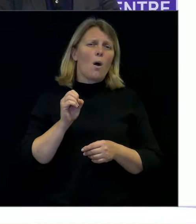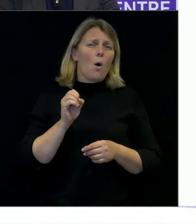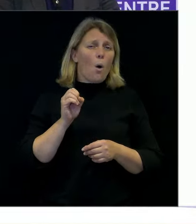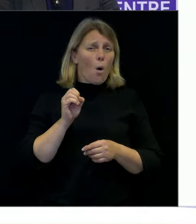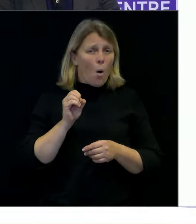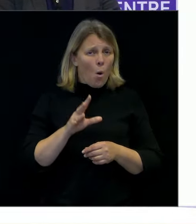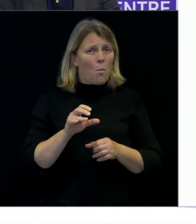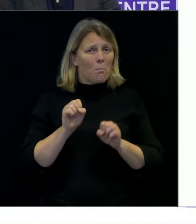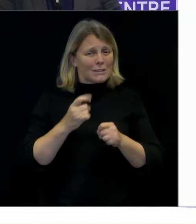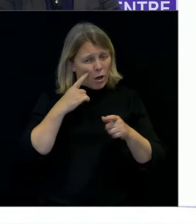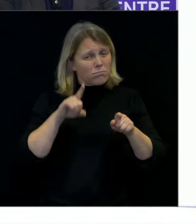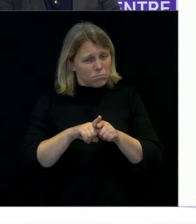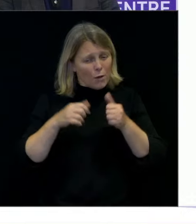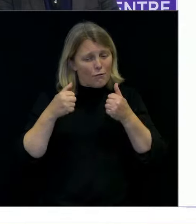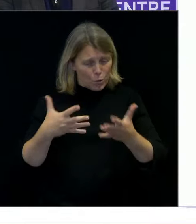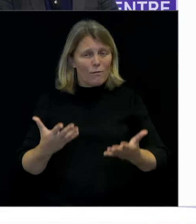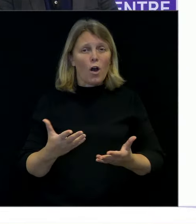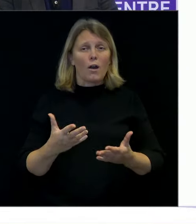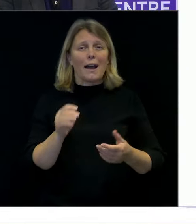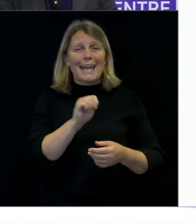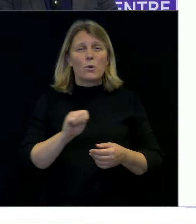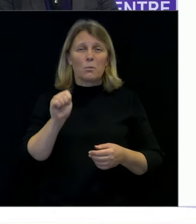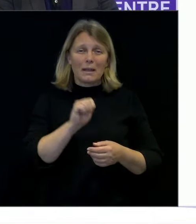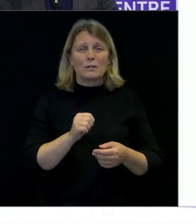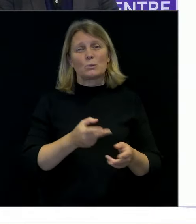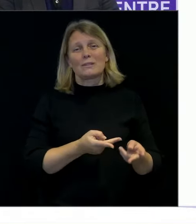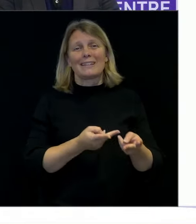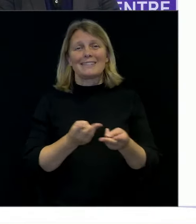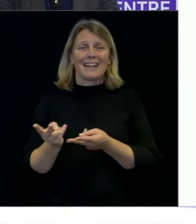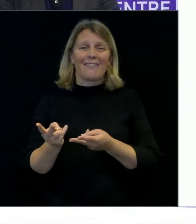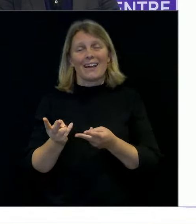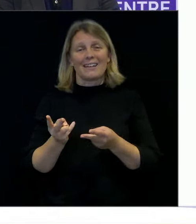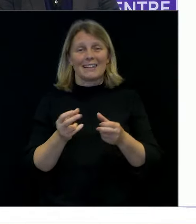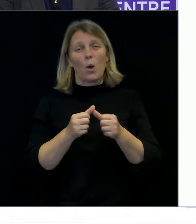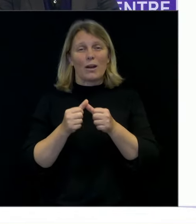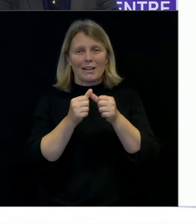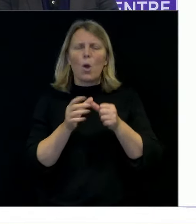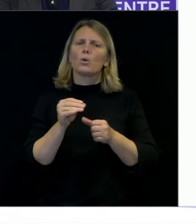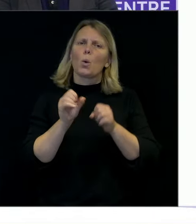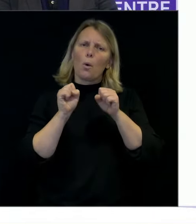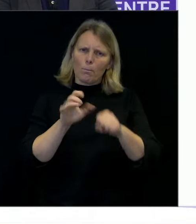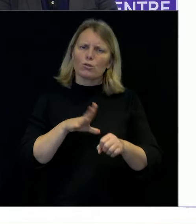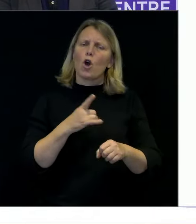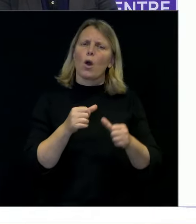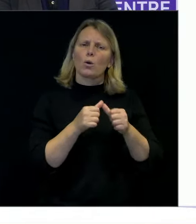Sedan finns det, för att man ska få vara europeisk standardiseringsorganisation måste man ha byggt upp en organisation,